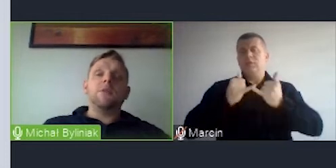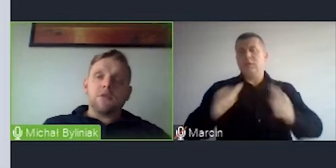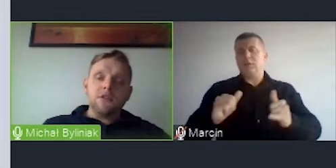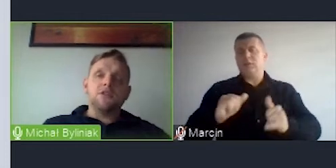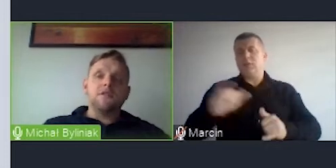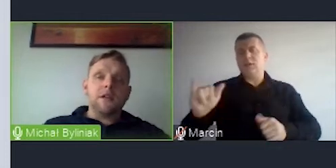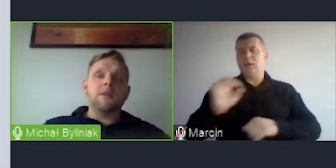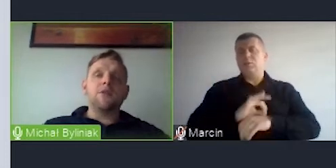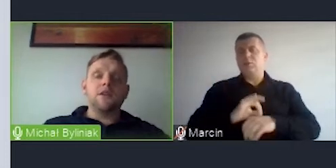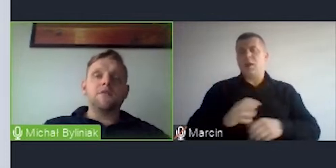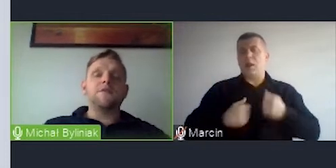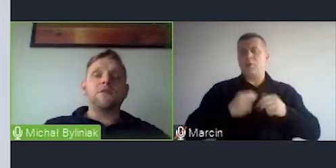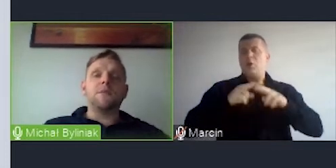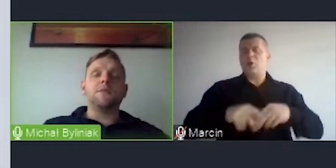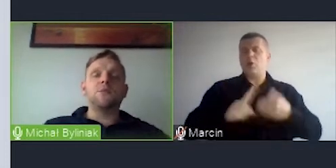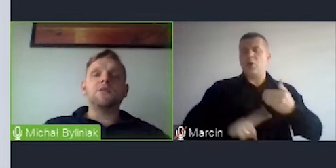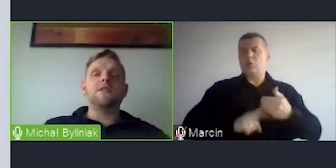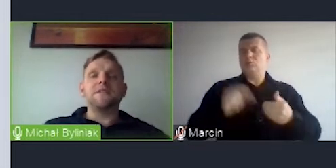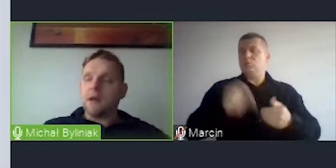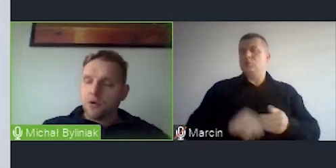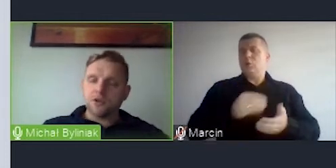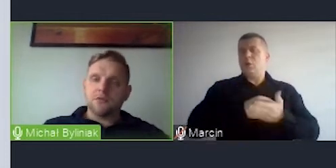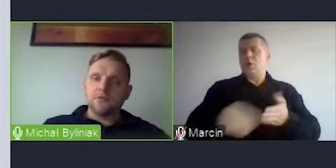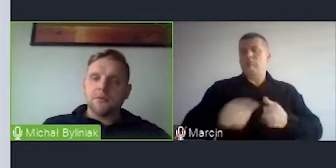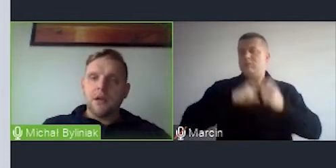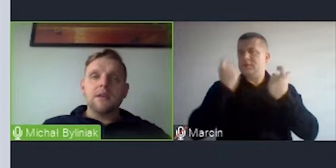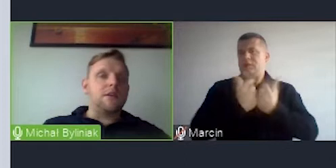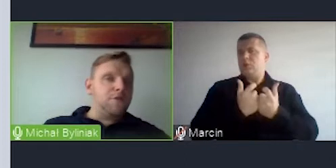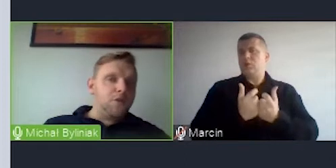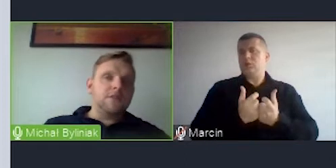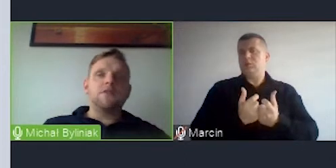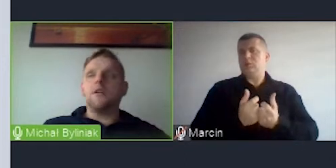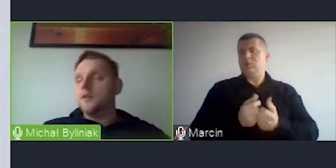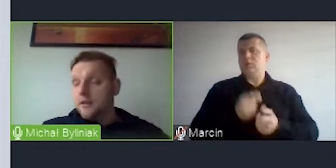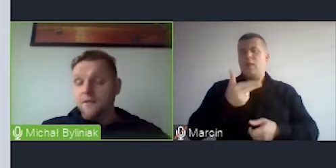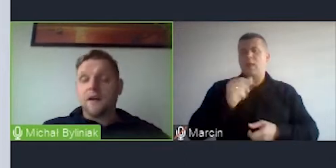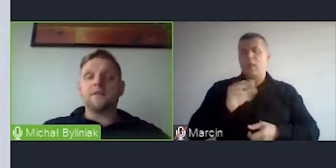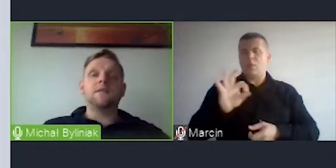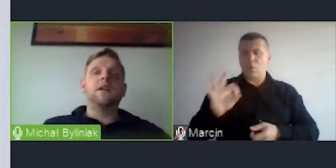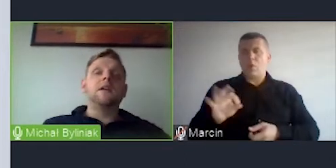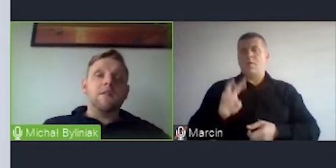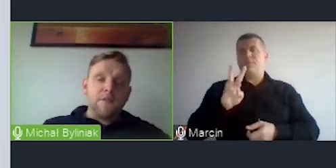żeby rozliczy wydatek projektowy, faktura ma być opłacona w całości – zarówno netto jak i VAT,